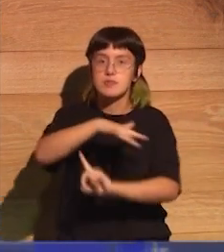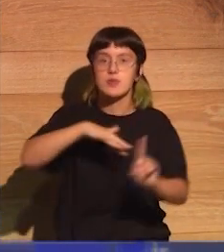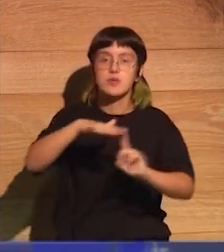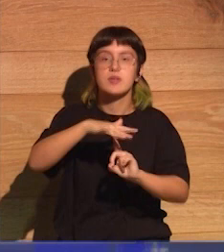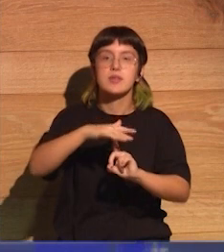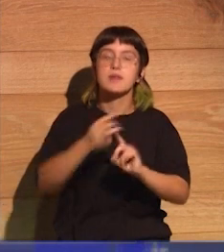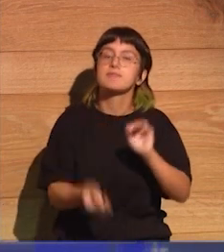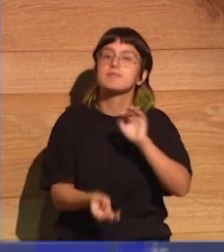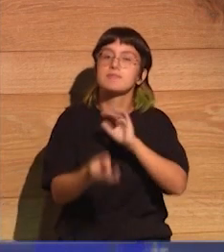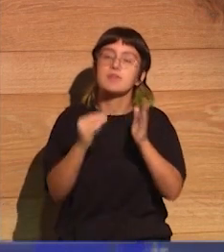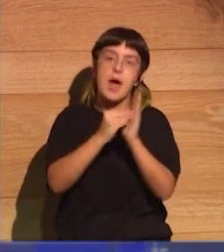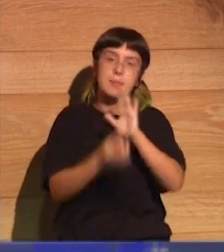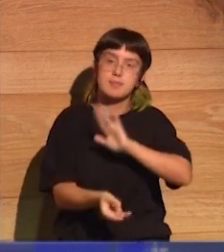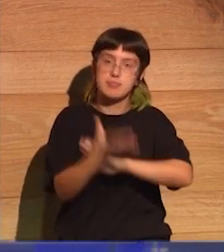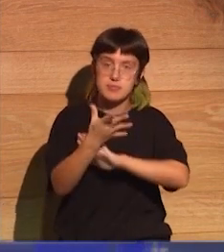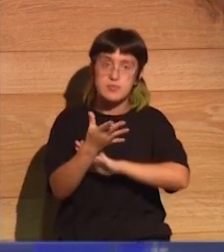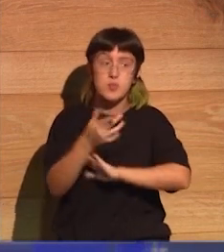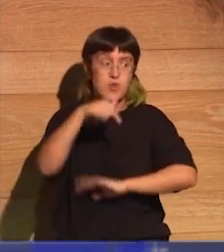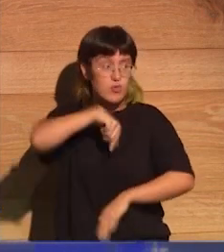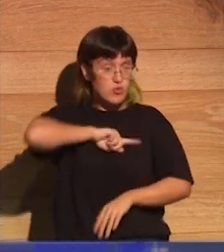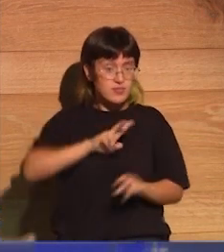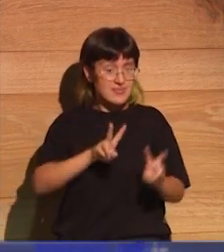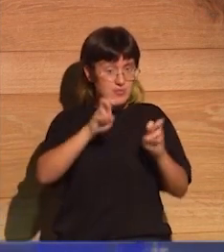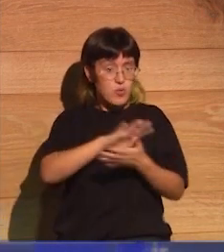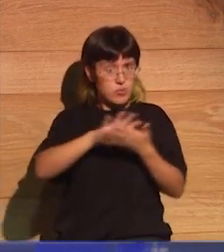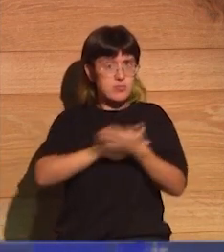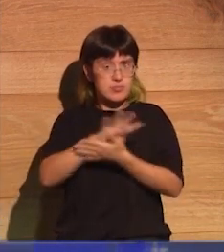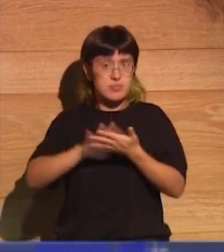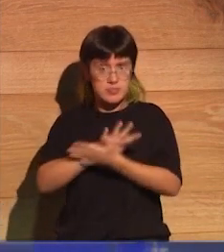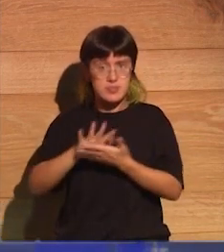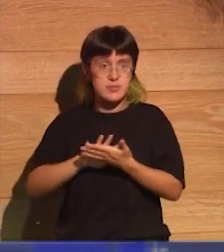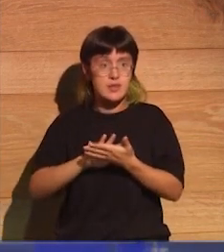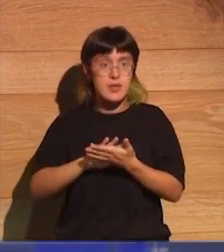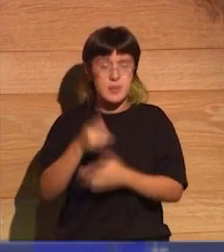porque hablamos de innovación y si os dáis cuenta, en todas estas tecnologías,